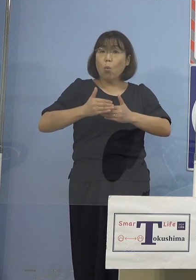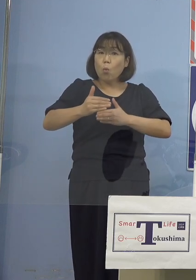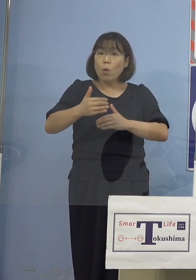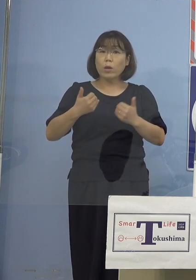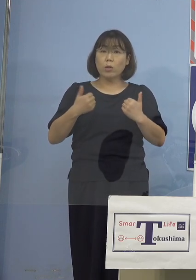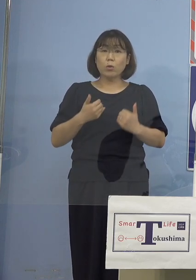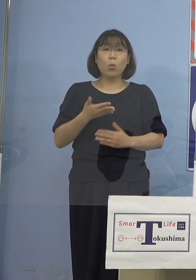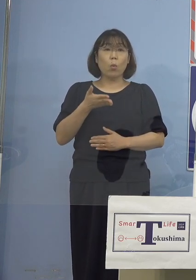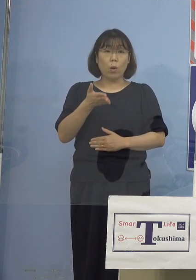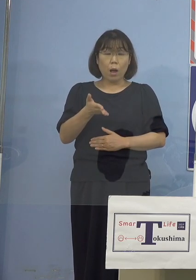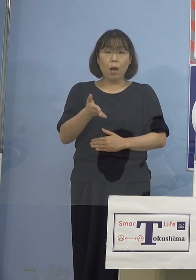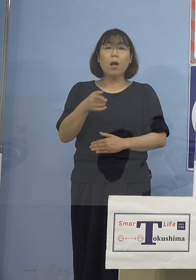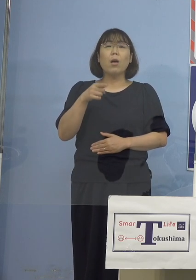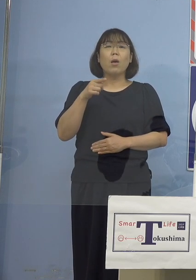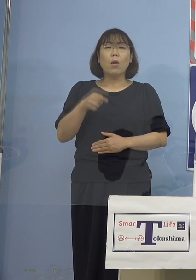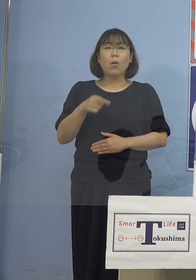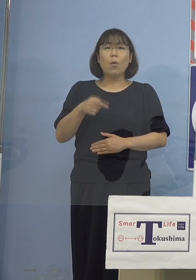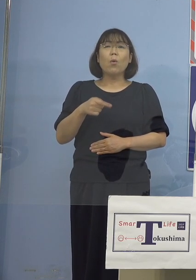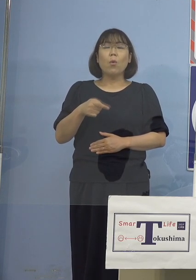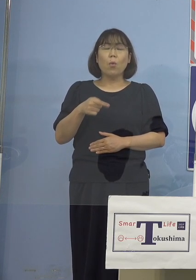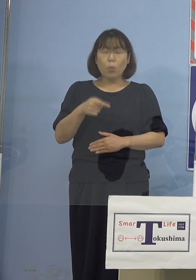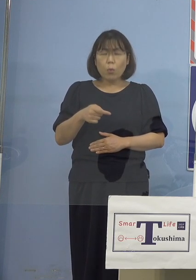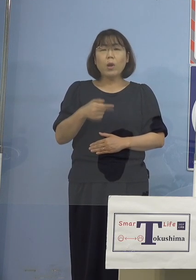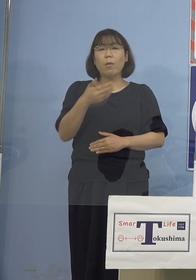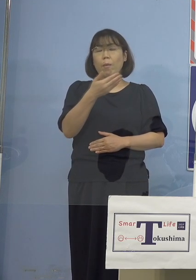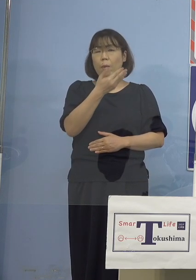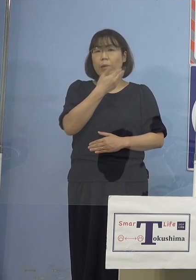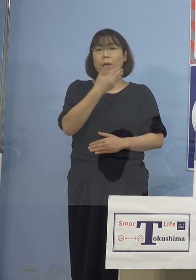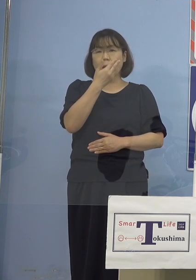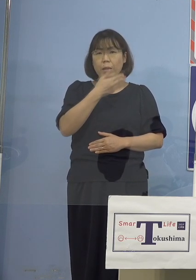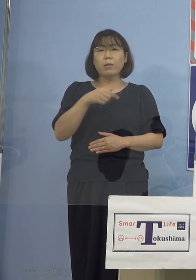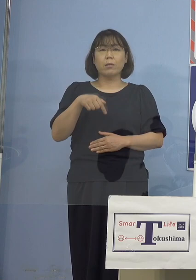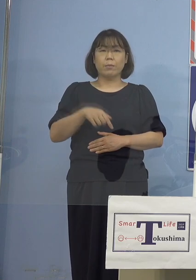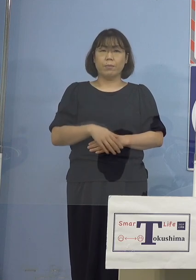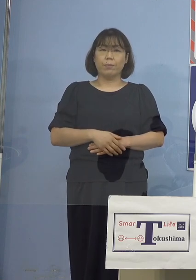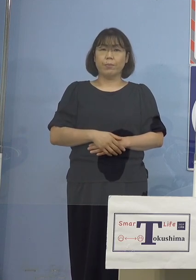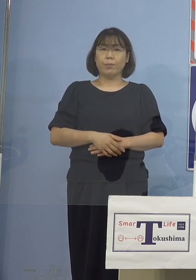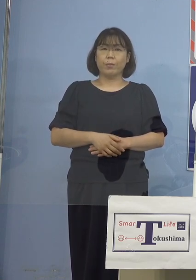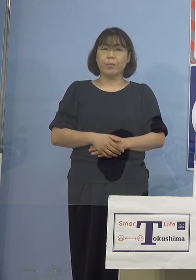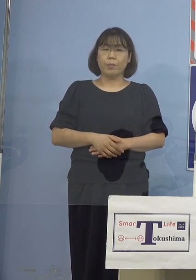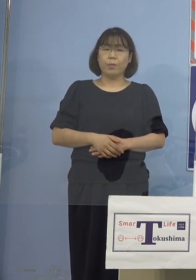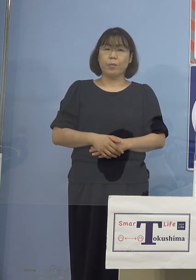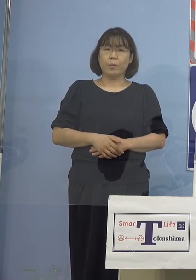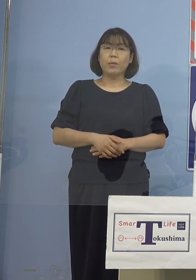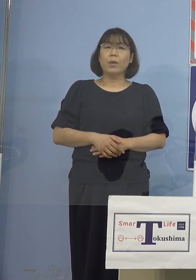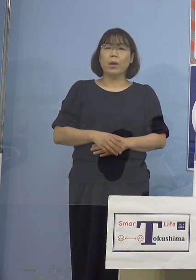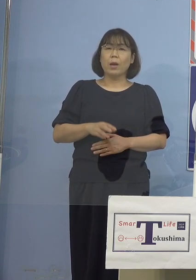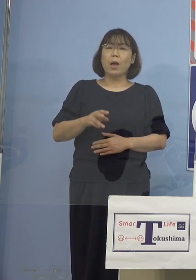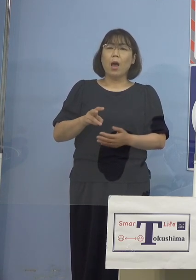ここがやはり一番最大の関心事になりますので しかもそれぞれワクチンが違いますから